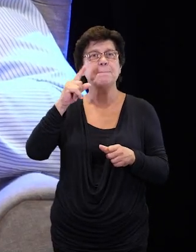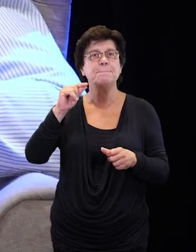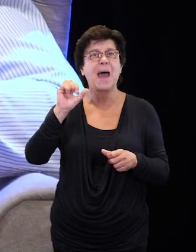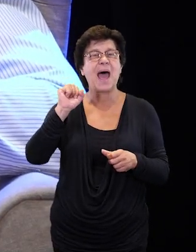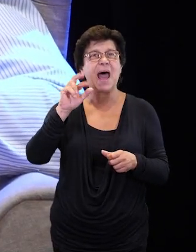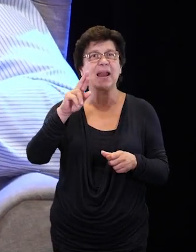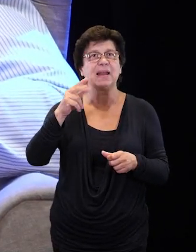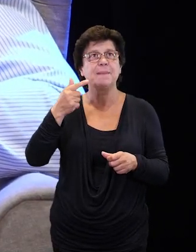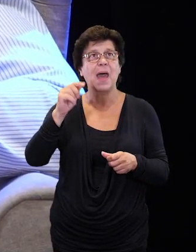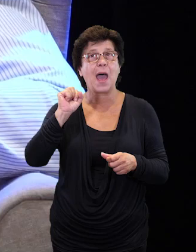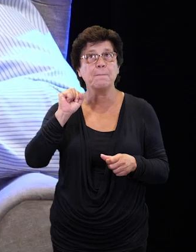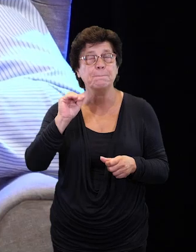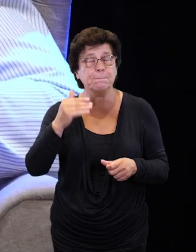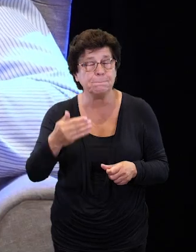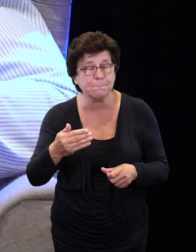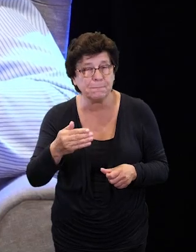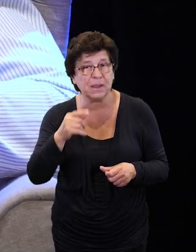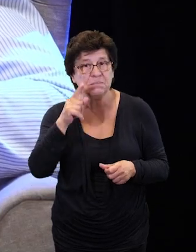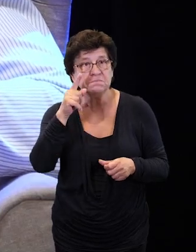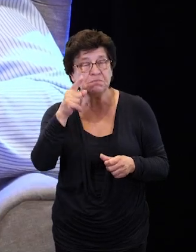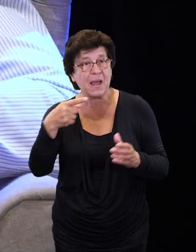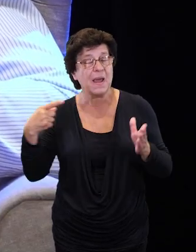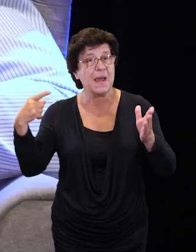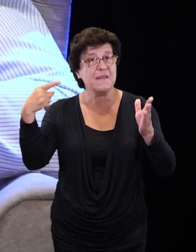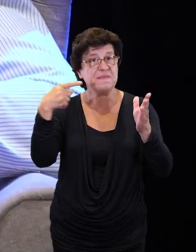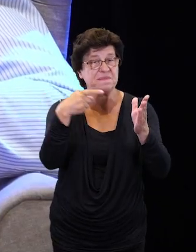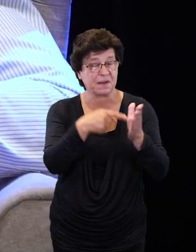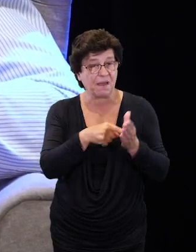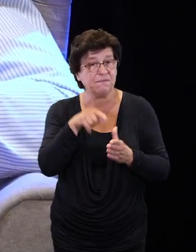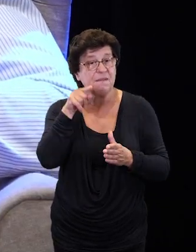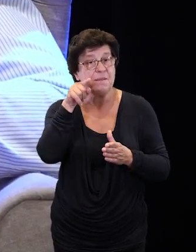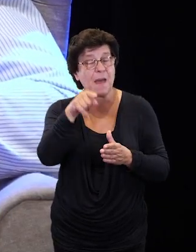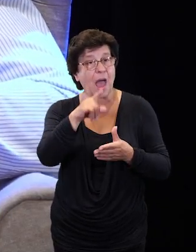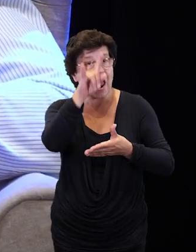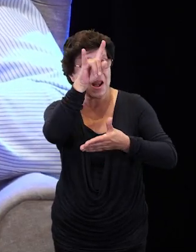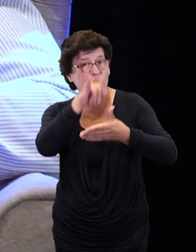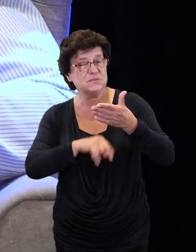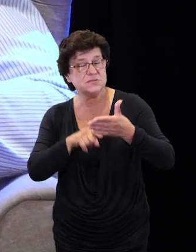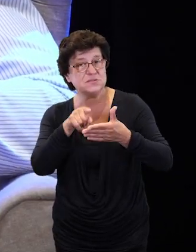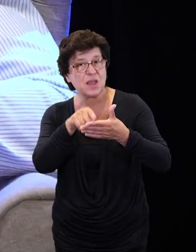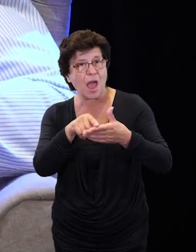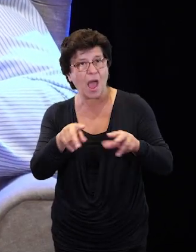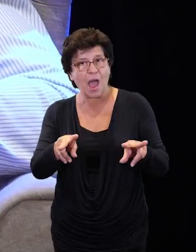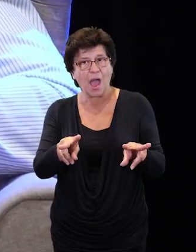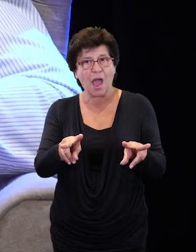jednak trafi na tę listę potencjalnie rakotwórczych substancji, A przecież tyle lat było, że wow, nie no,